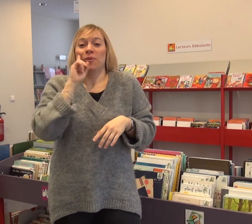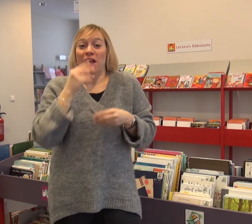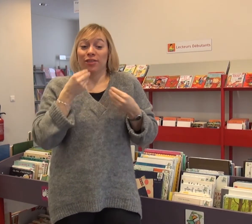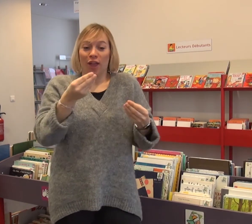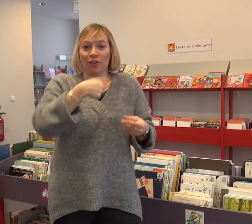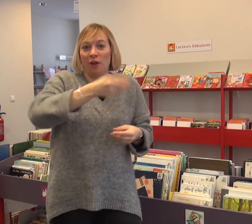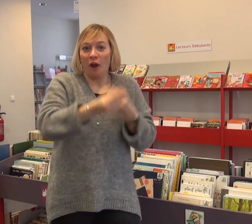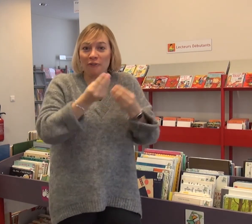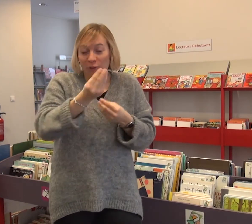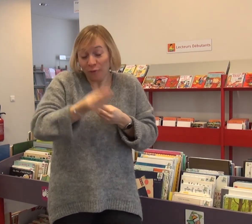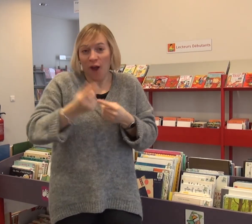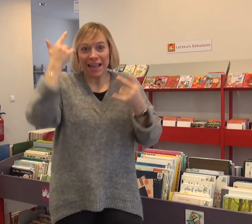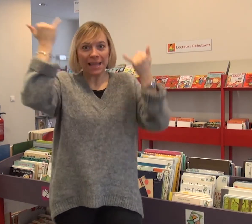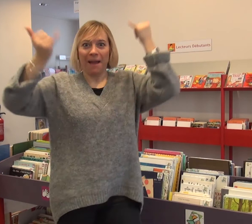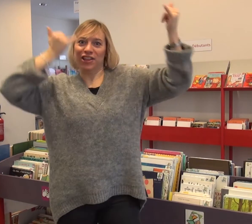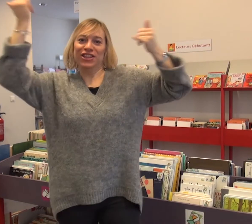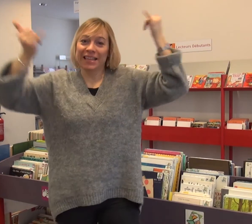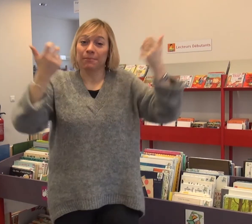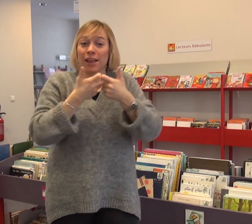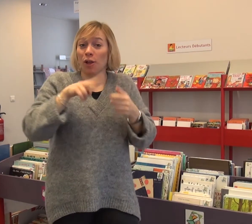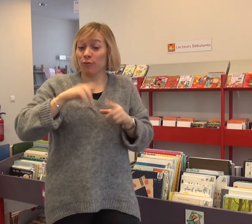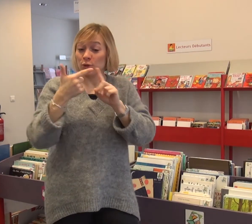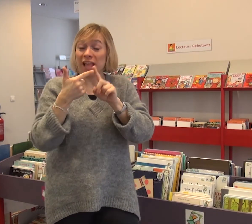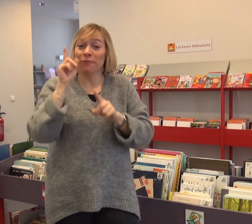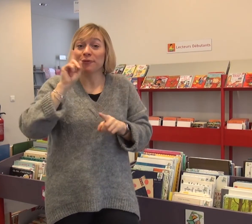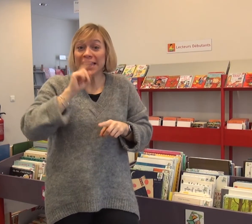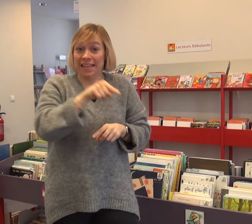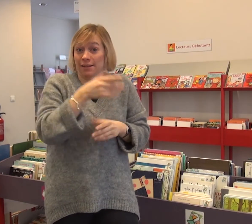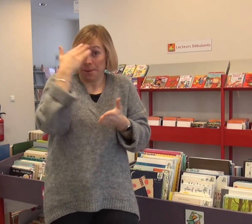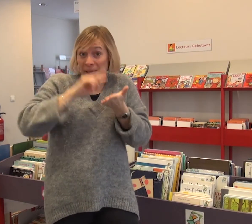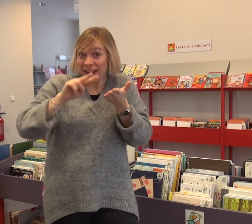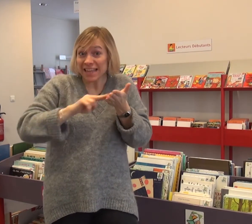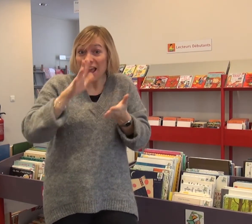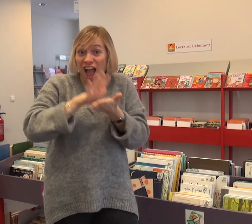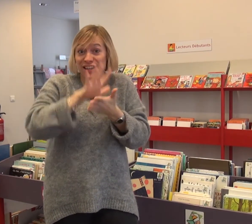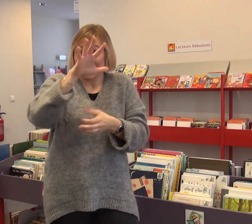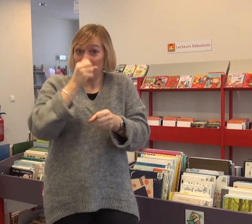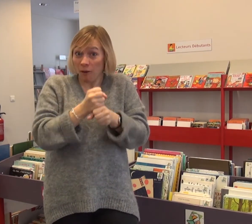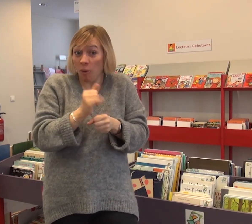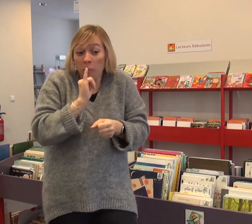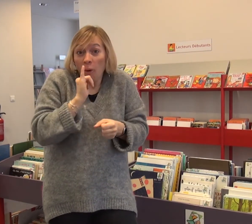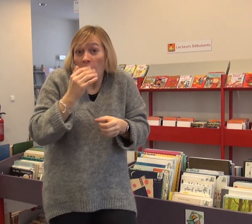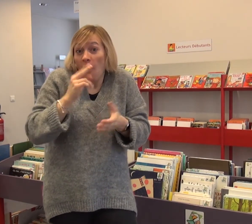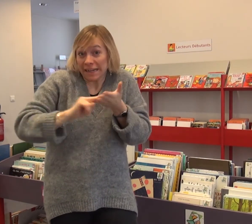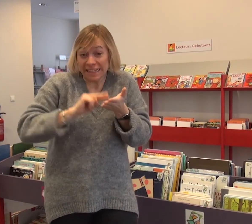ils permettent de développer l’imaginaire des enfants. Par exemple, ma deuxième fille qui ne sait pas encore lire car elle a 5 ans...